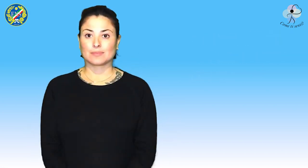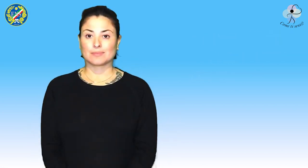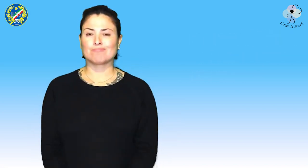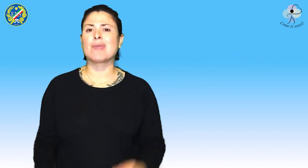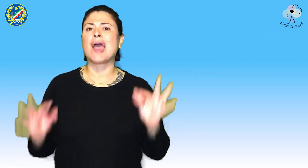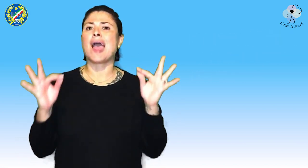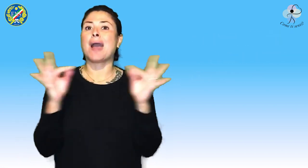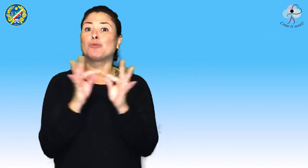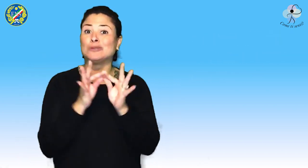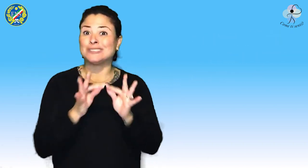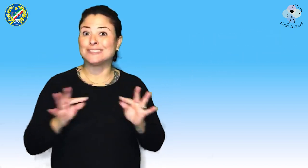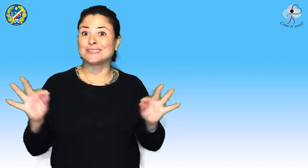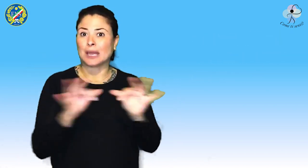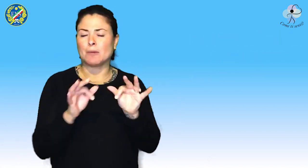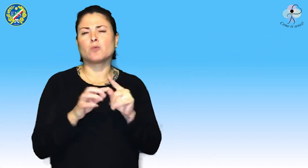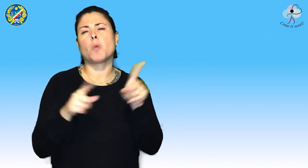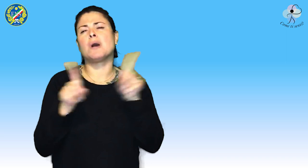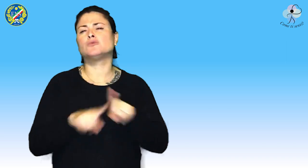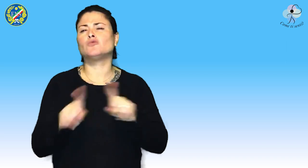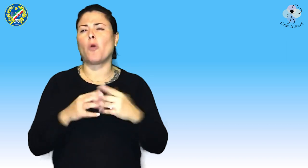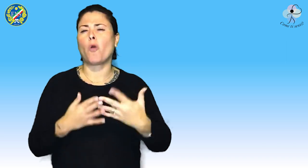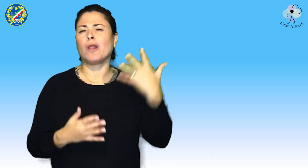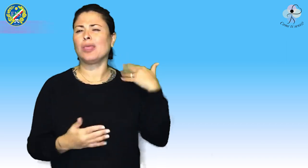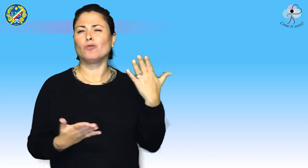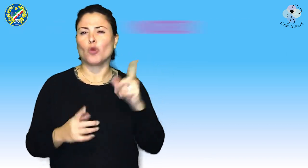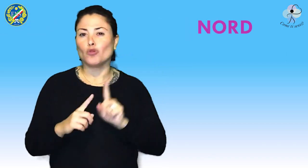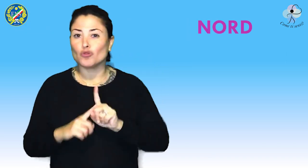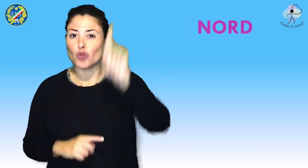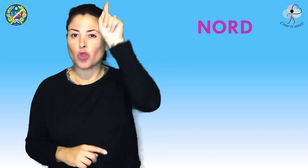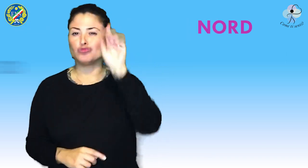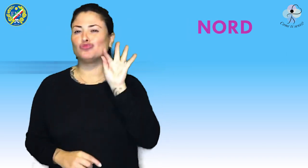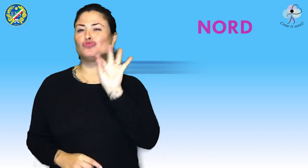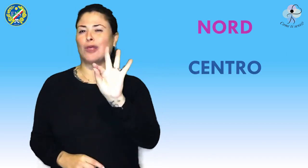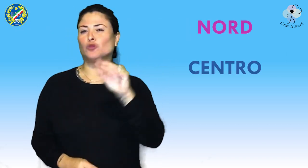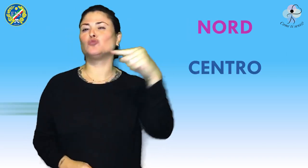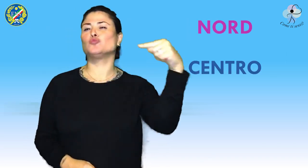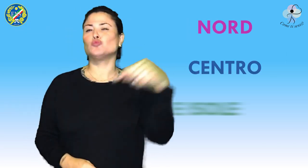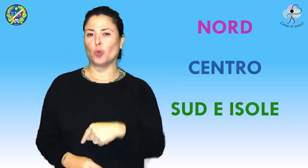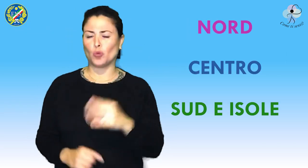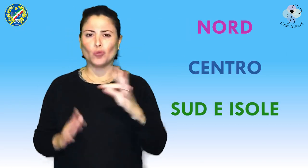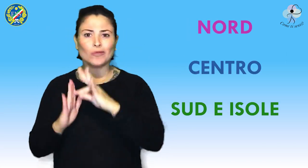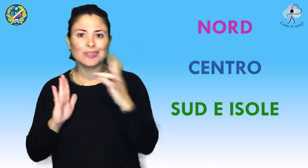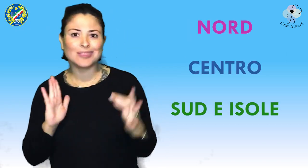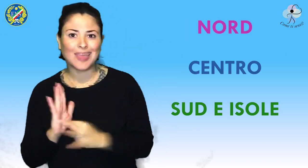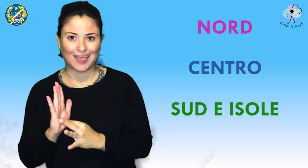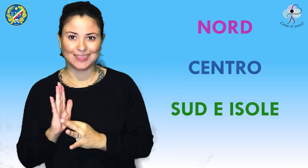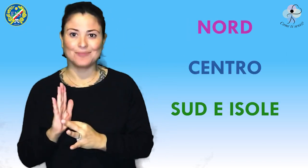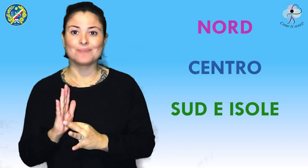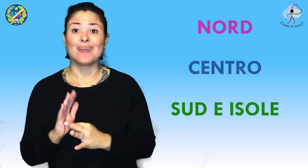Gli appuntamenti saranno come al solito divisi per zona per permettere incontri più coinvolgenti e partecipati. Ecco le date: